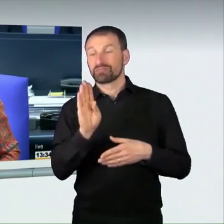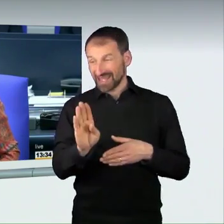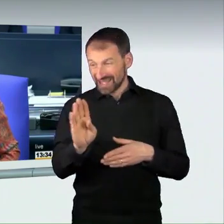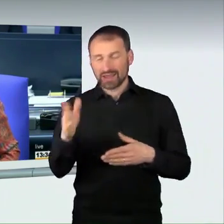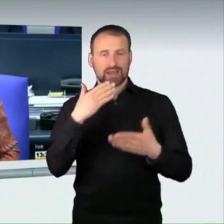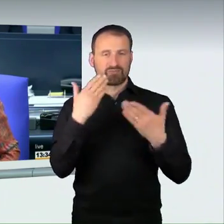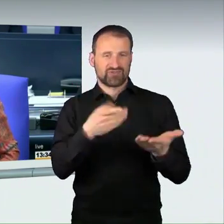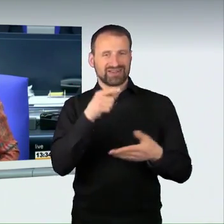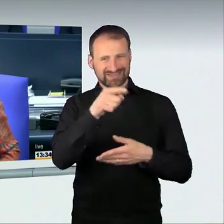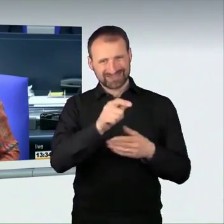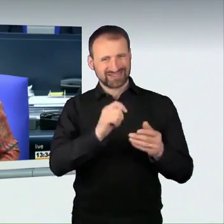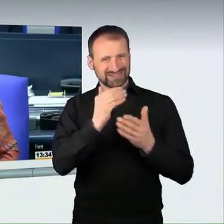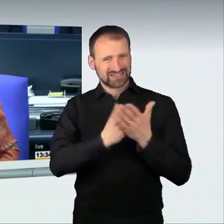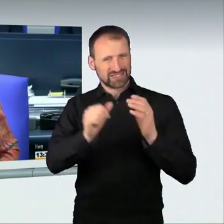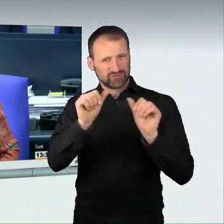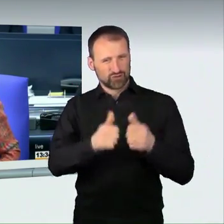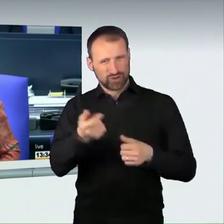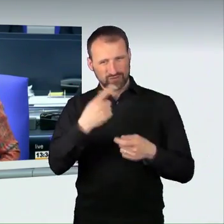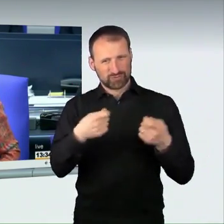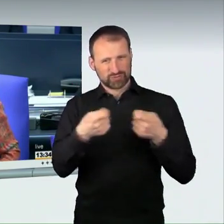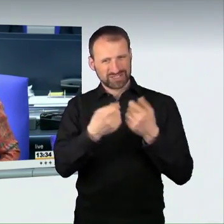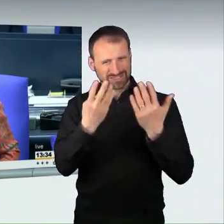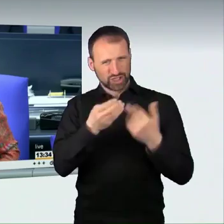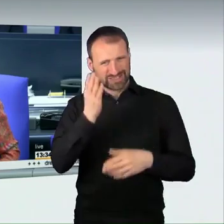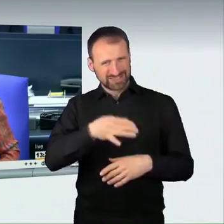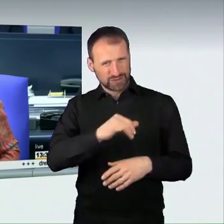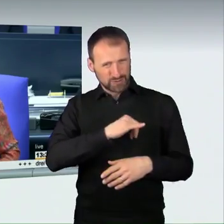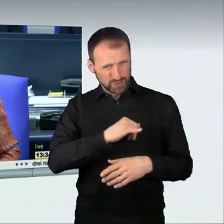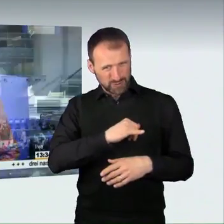auf Drucksache 18/8857 abzulehnen.